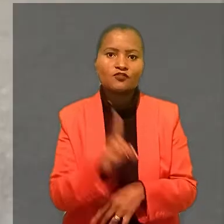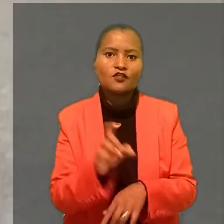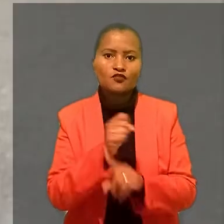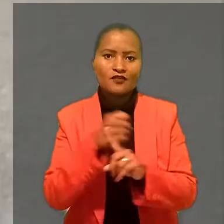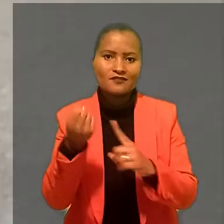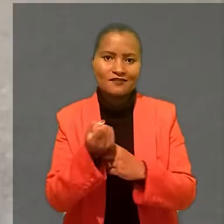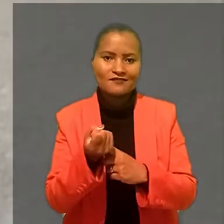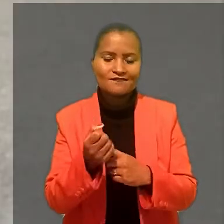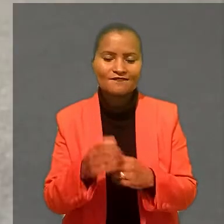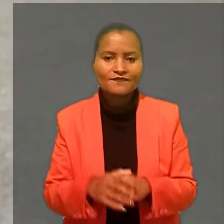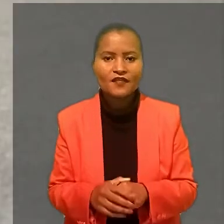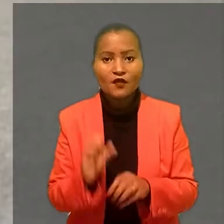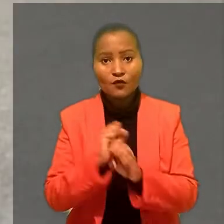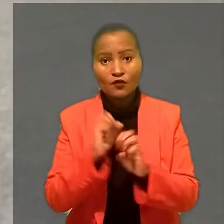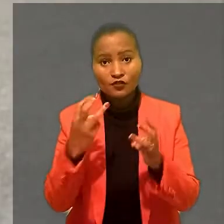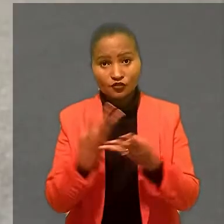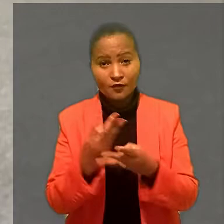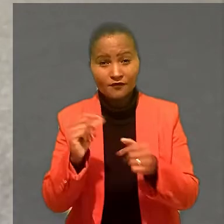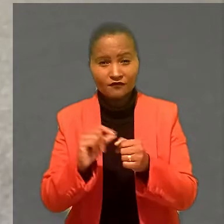O workshop promoveu oficinas temáticas.